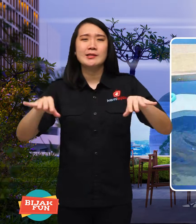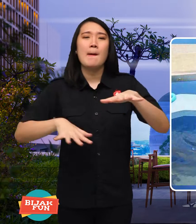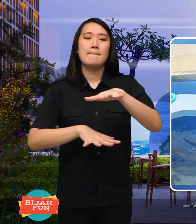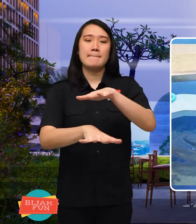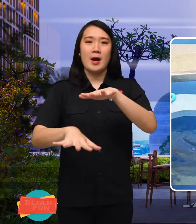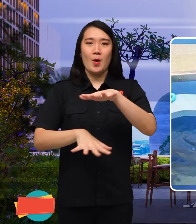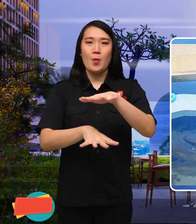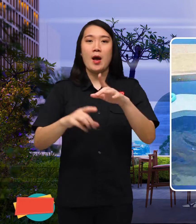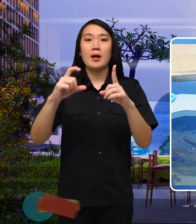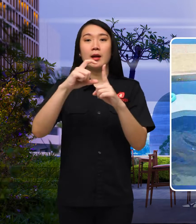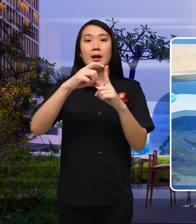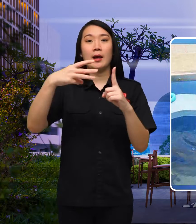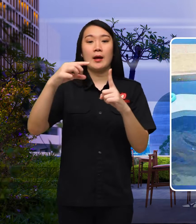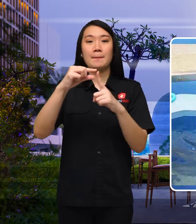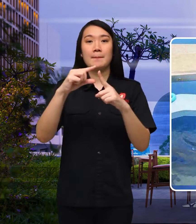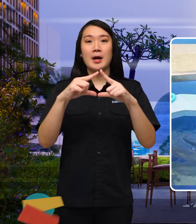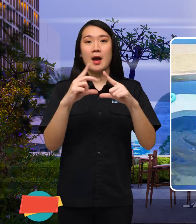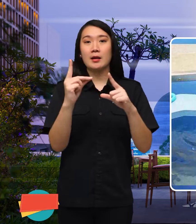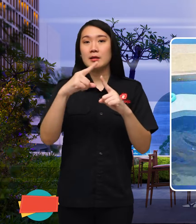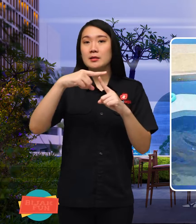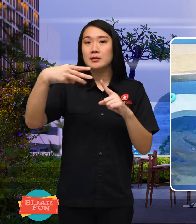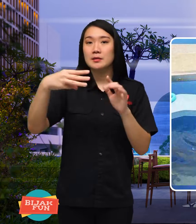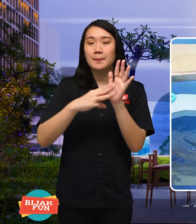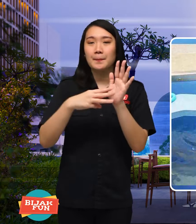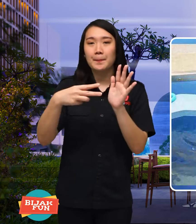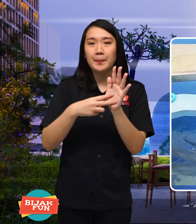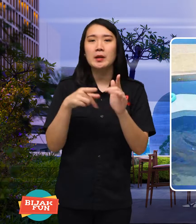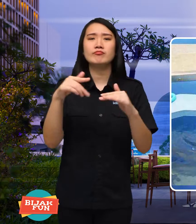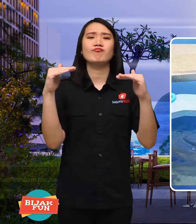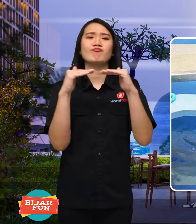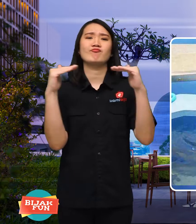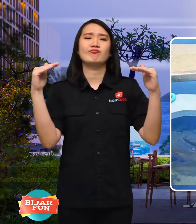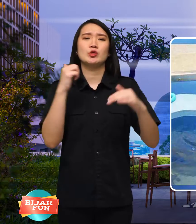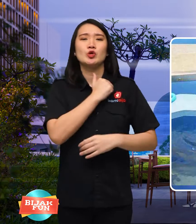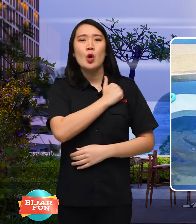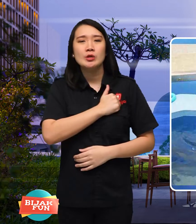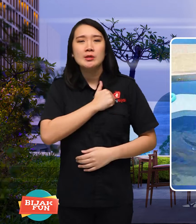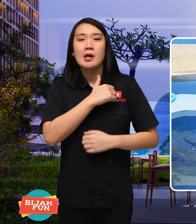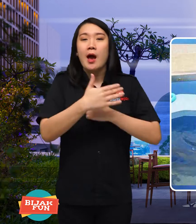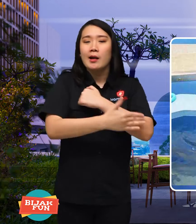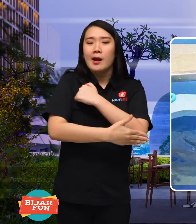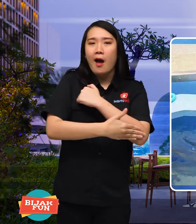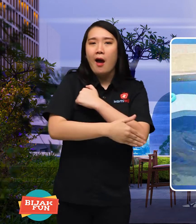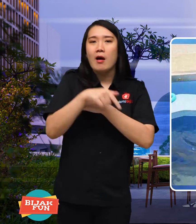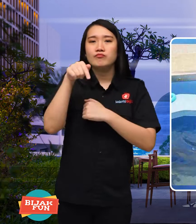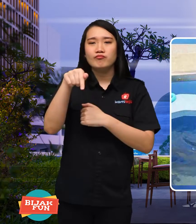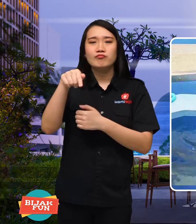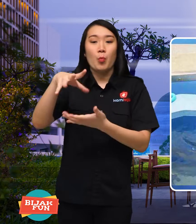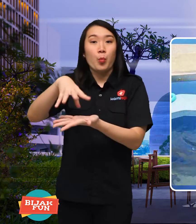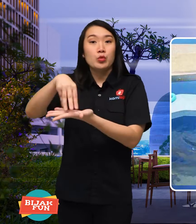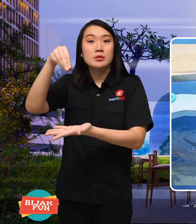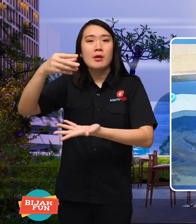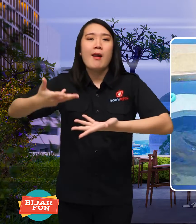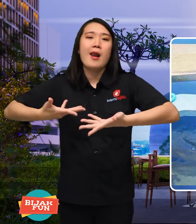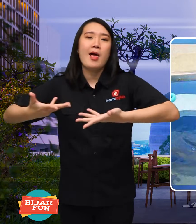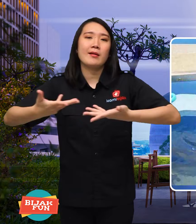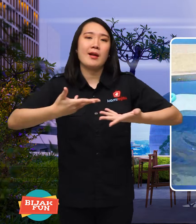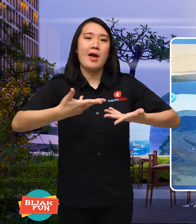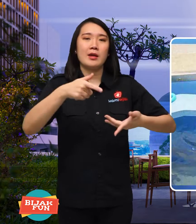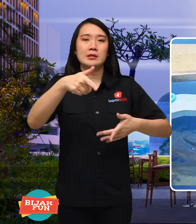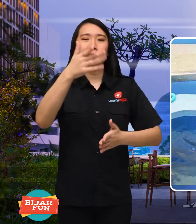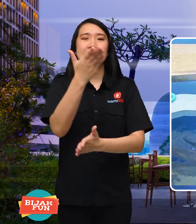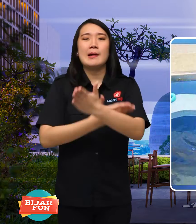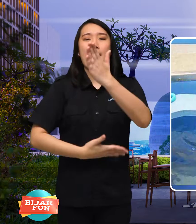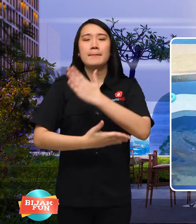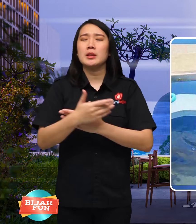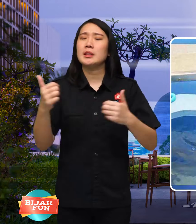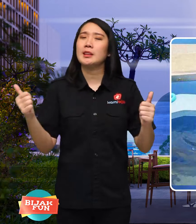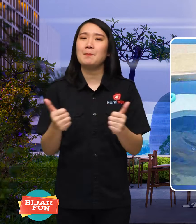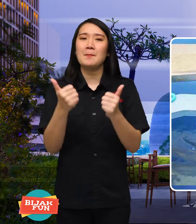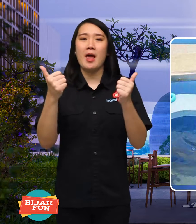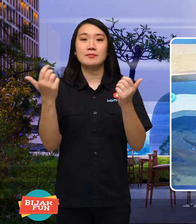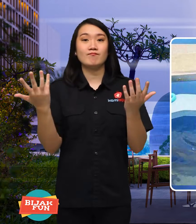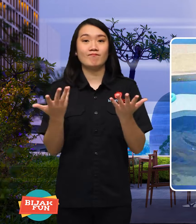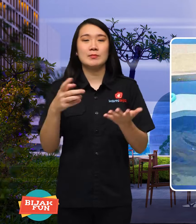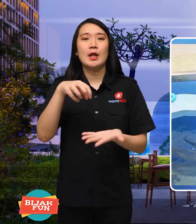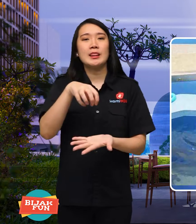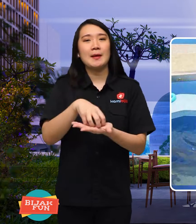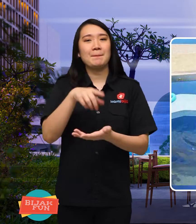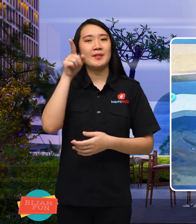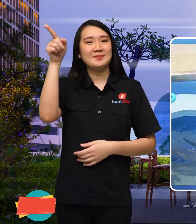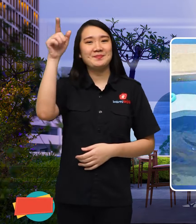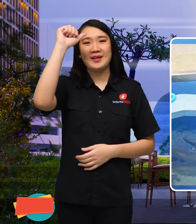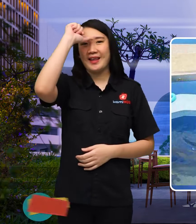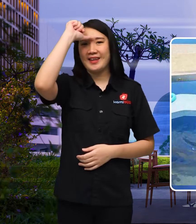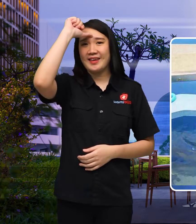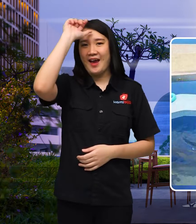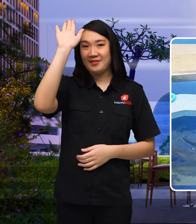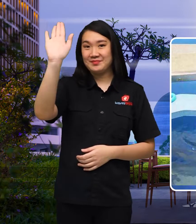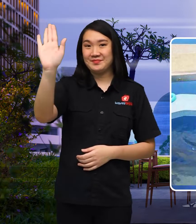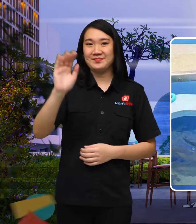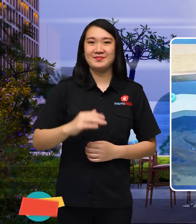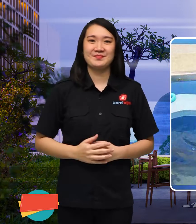di bawah Departemen Keadilan Sosial Negara dan juga merupakan pusat layanan Disabilitas terbaik di India.